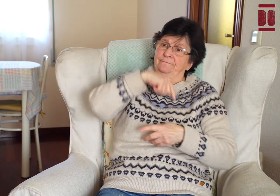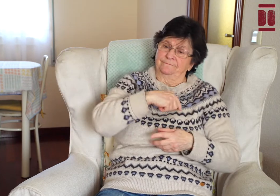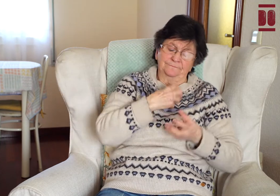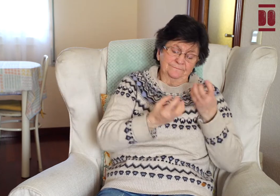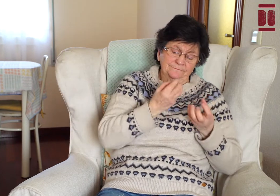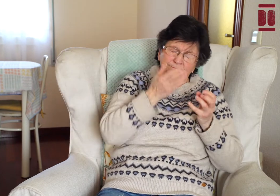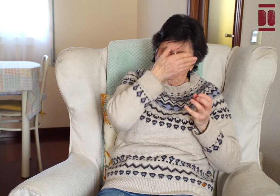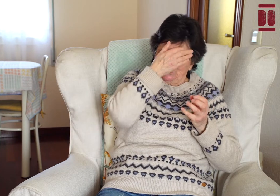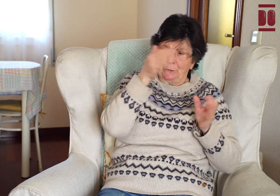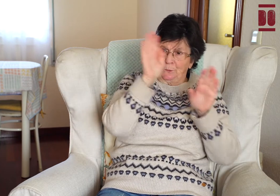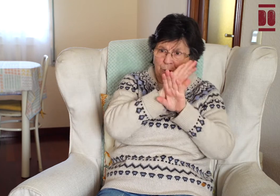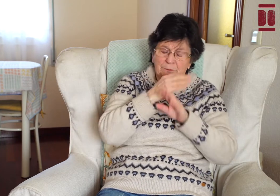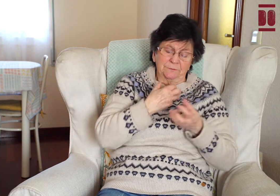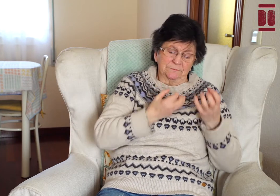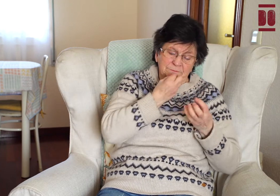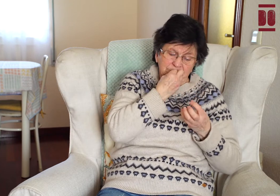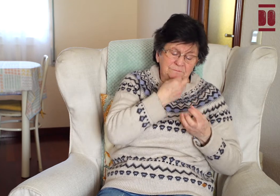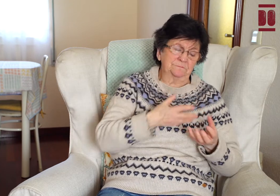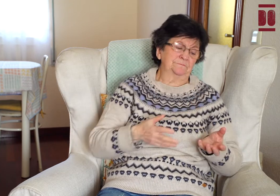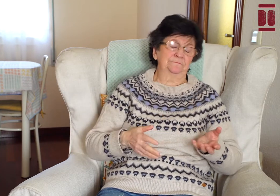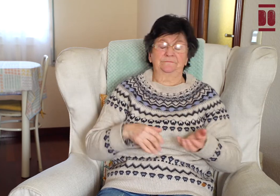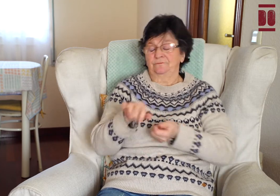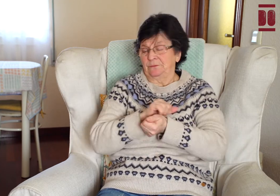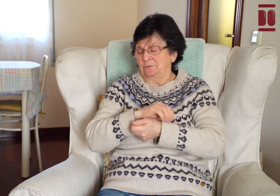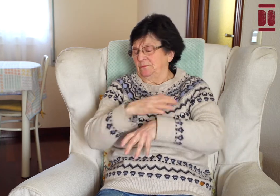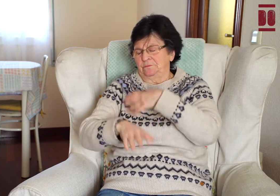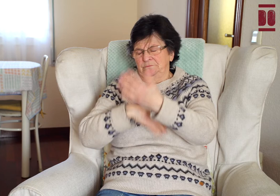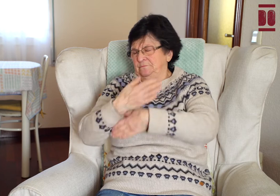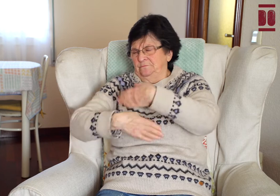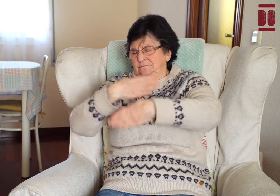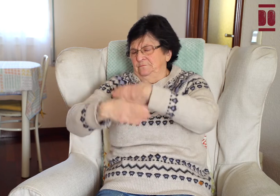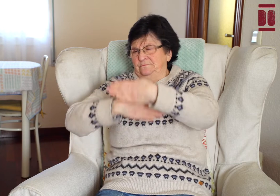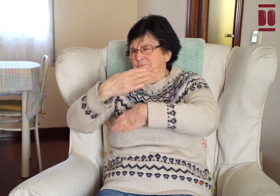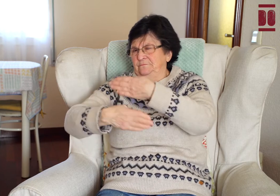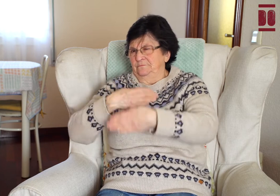Y por la noche preparaba la cena, fregaba y así continuamente, sin parar.